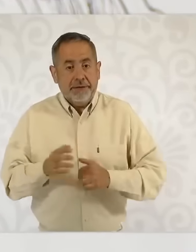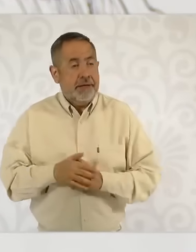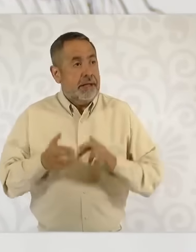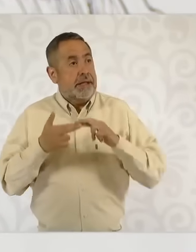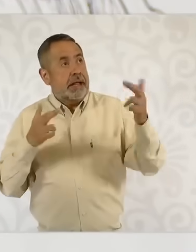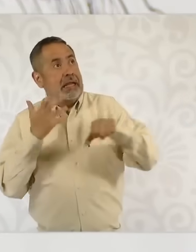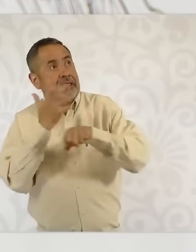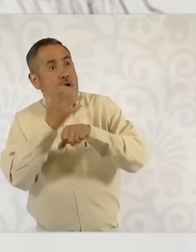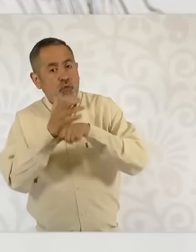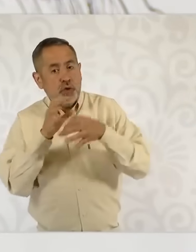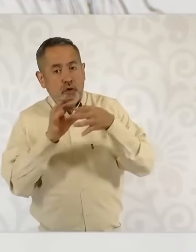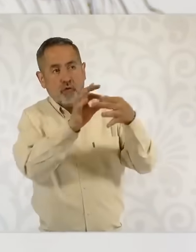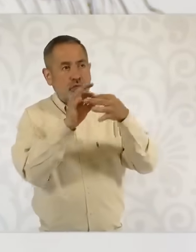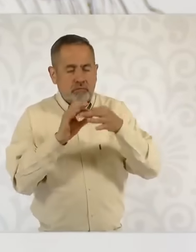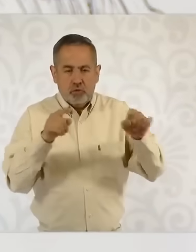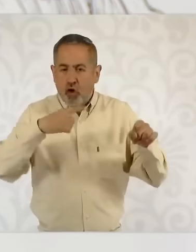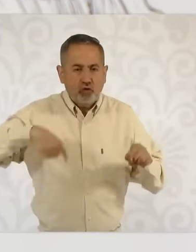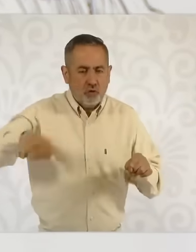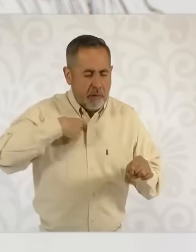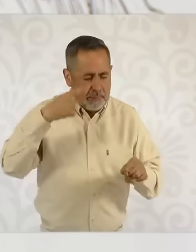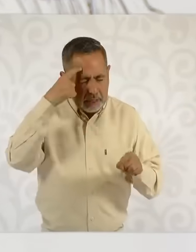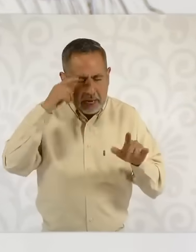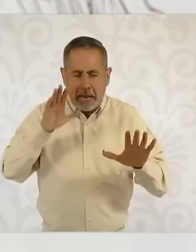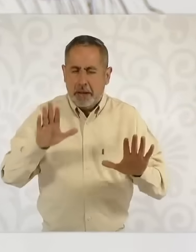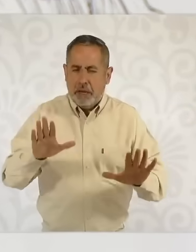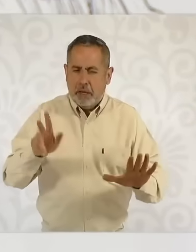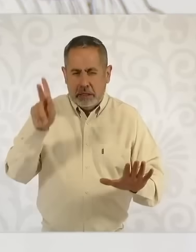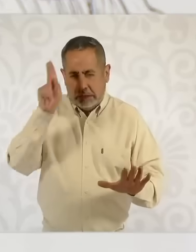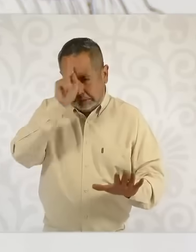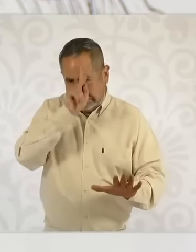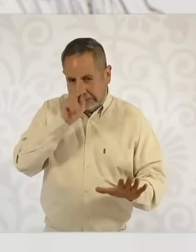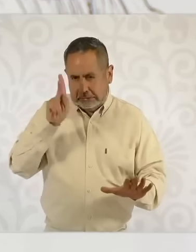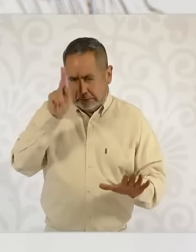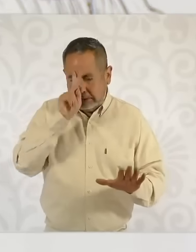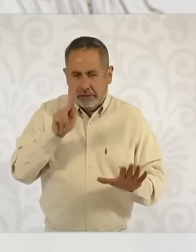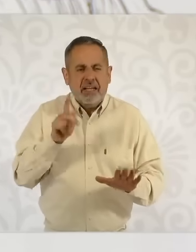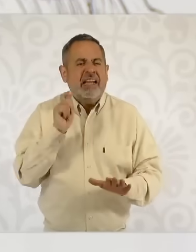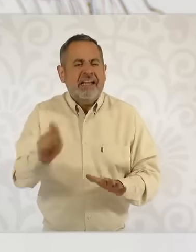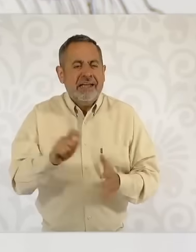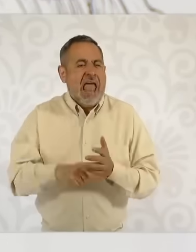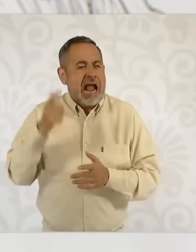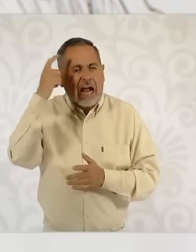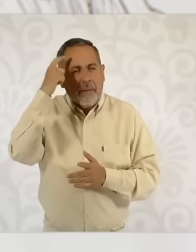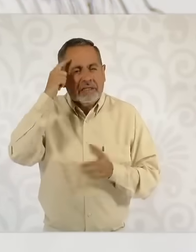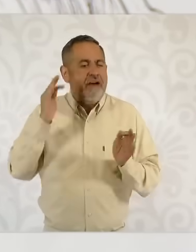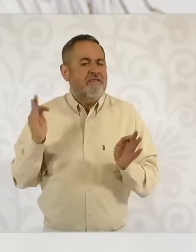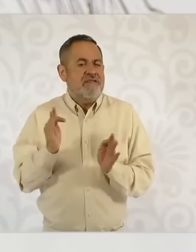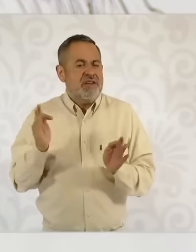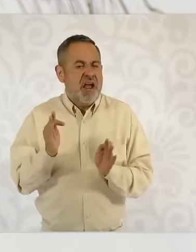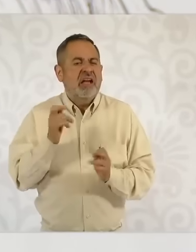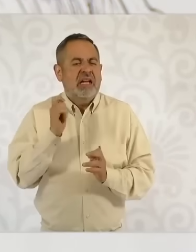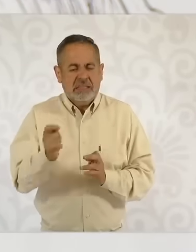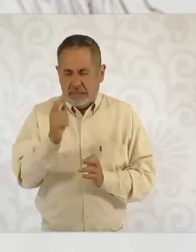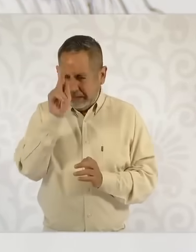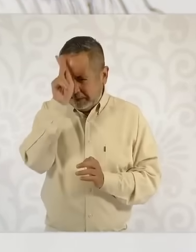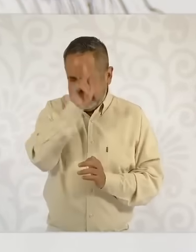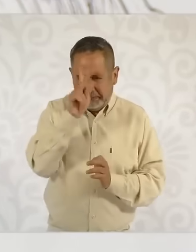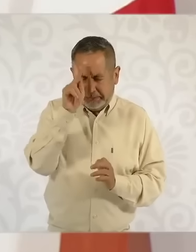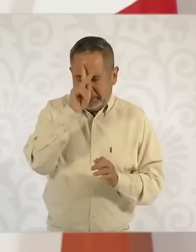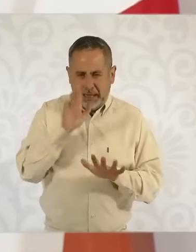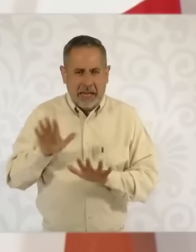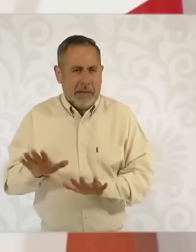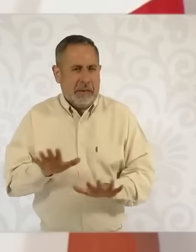Unidos siempre hay que tener la cabeza fría y no e valorar siempre todo en su justa dimensión Vamos